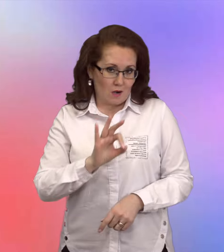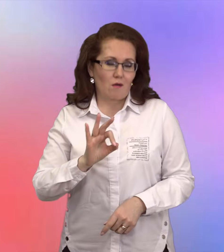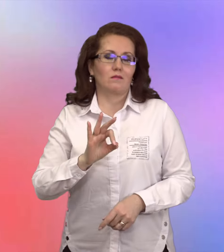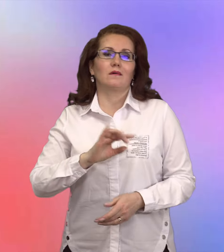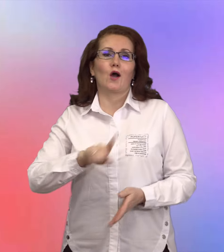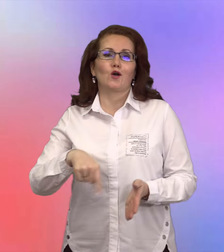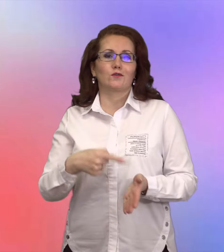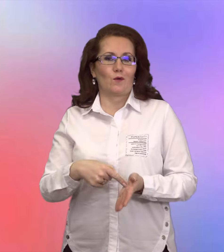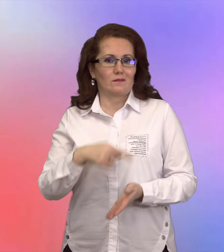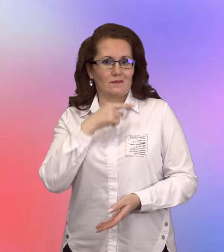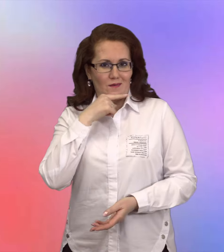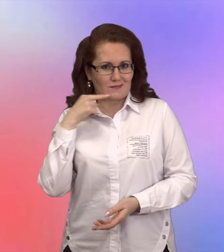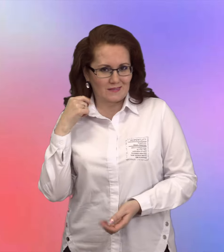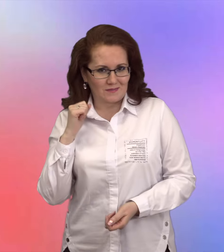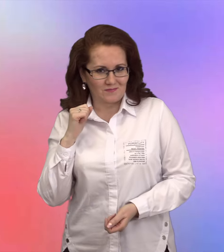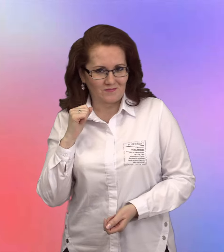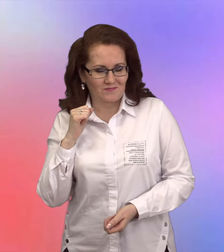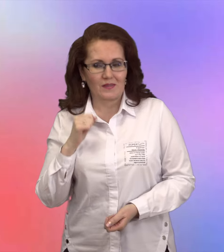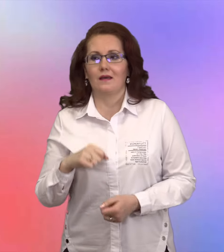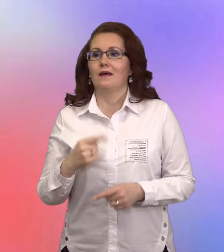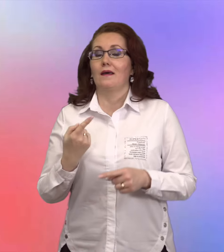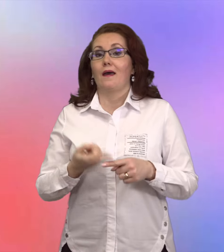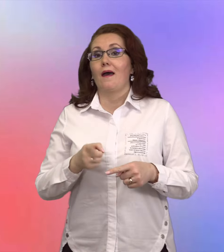Про город России.